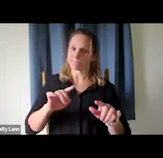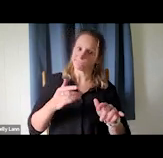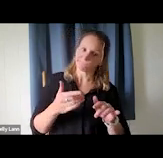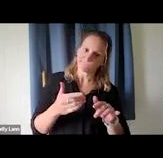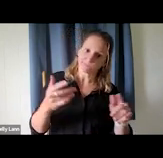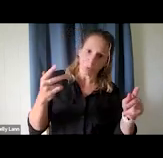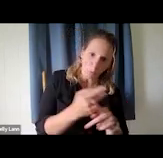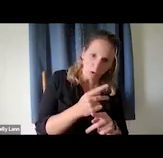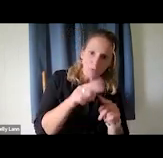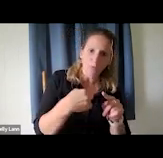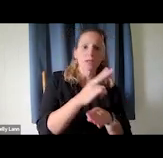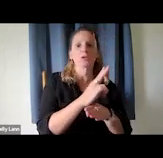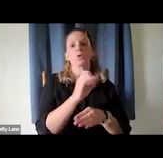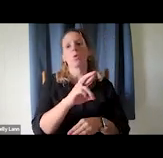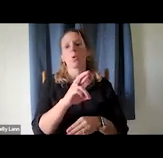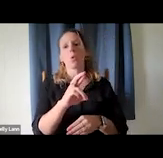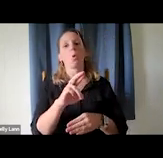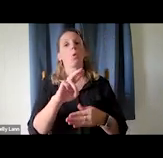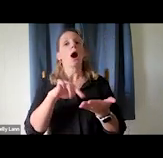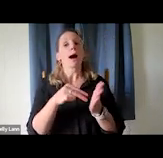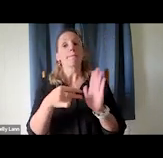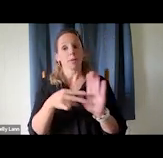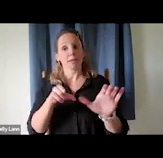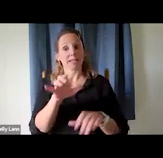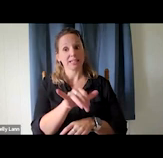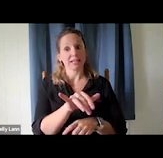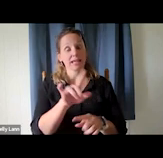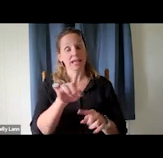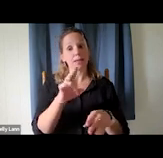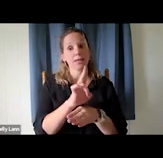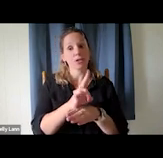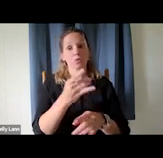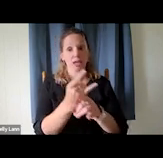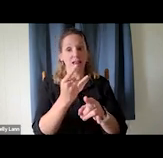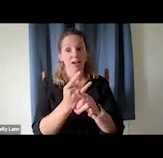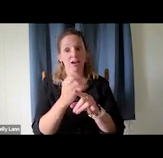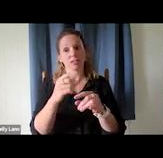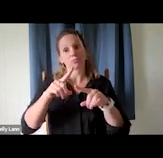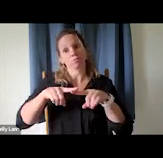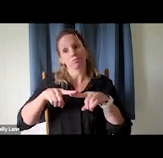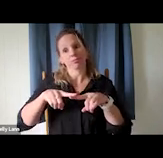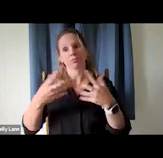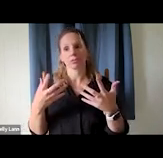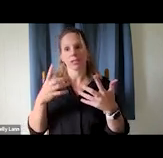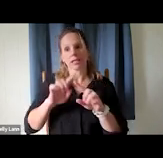o que lo exacerbaba a propósito al consumir alcohol. Así que hay muchas maneras de enfocarlo